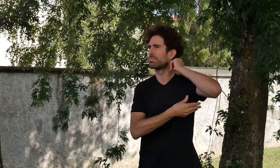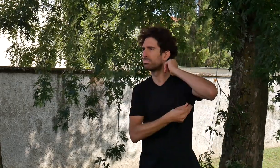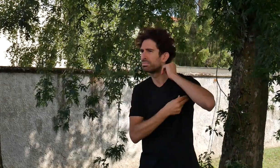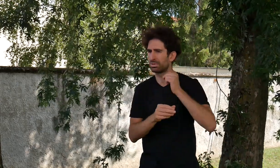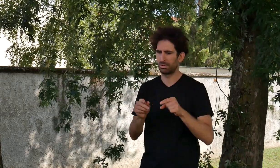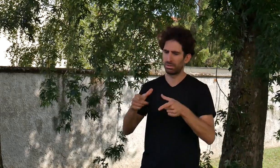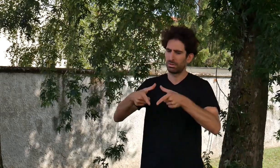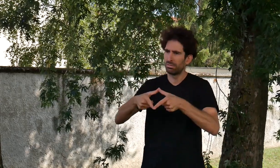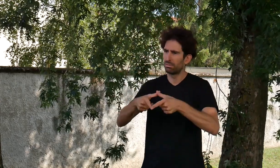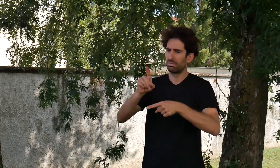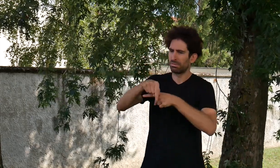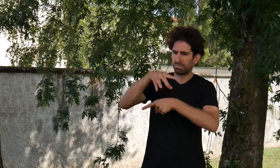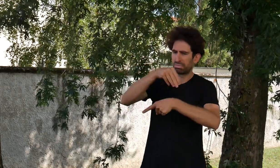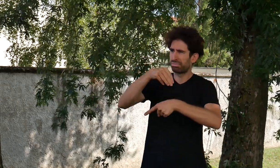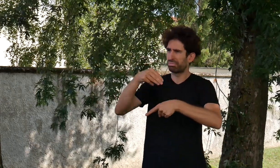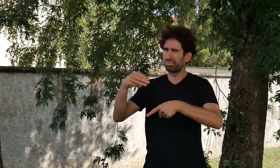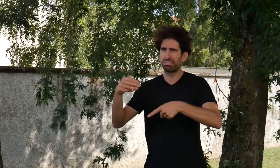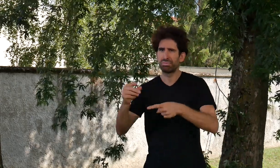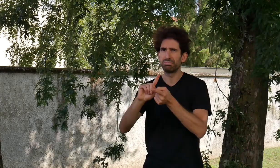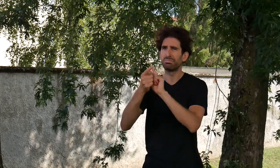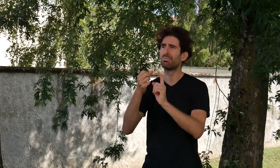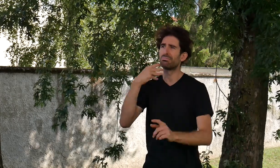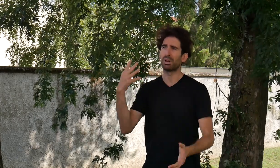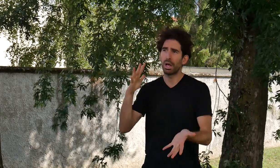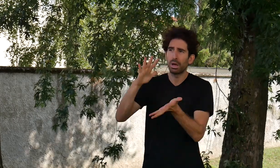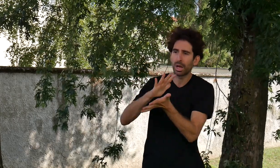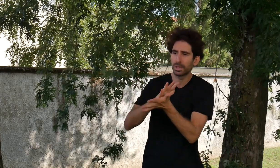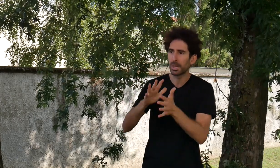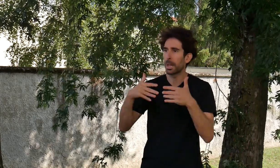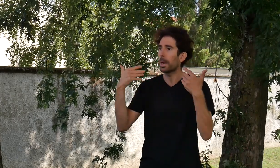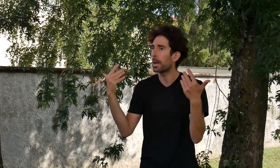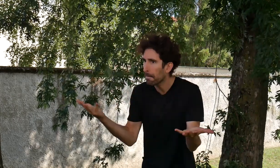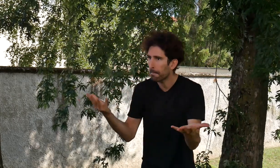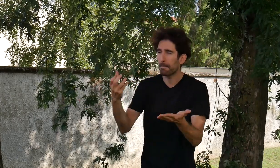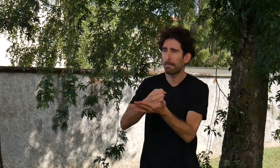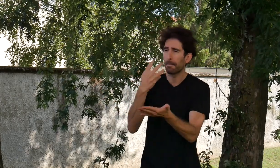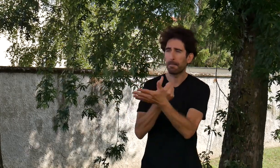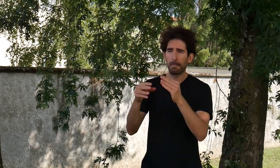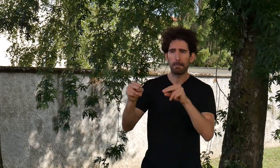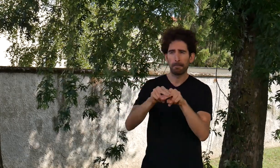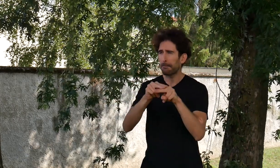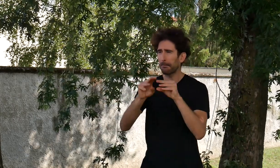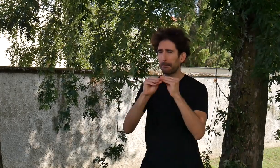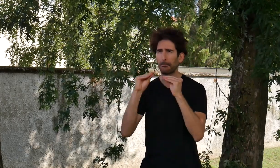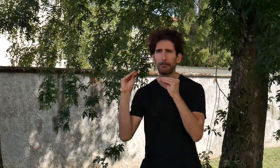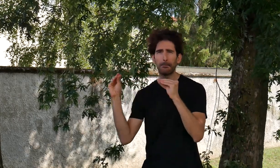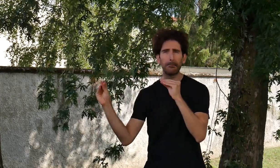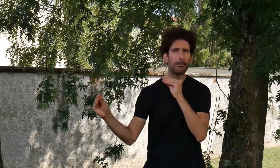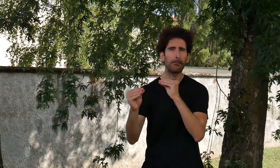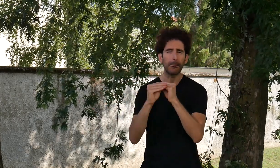les aisselles, les poils pubiens ? A quel âge ces poils banchissent ? Là, les informations sont vides...